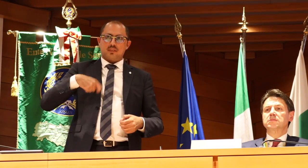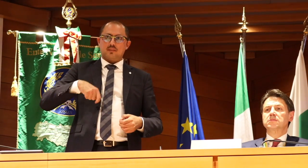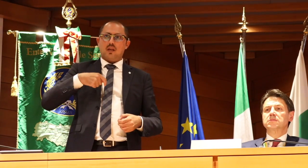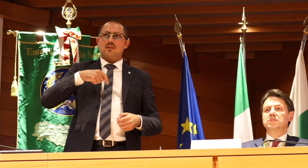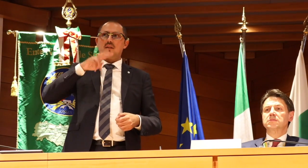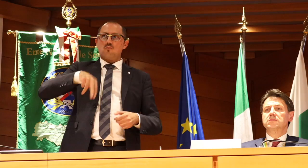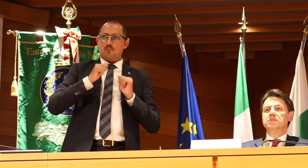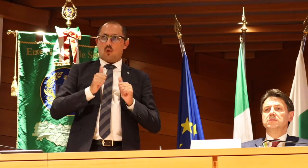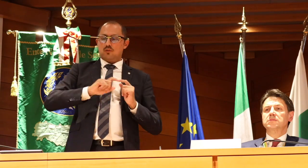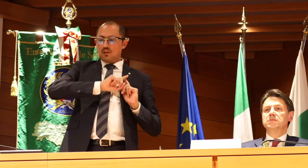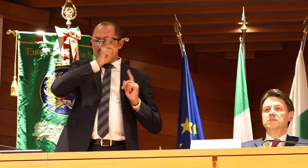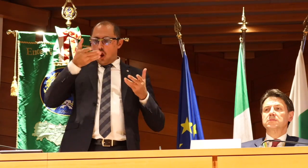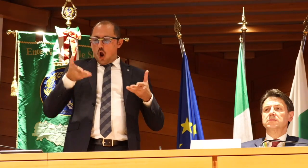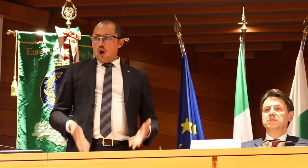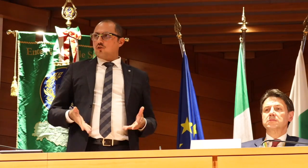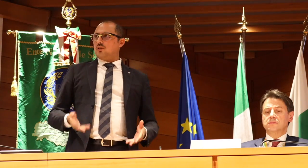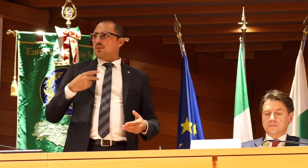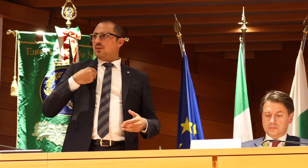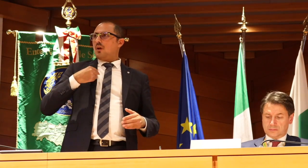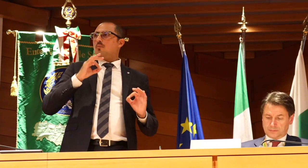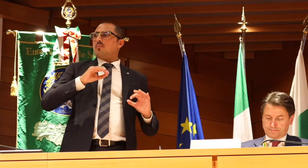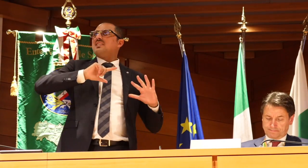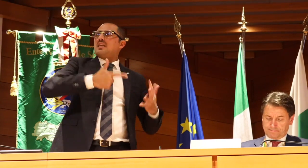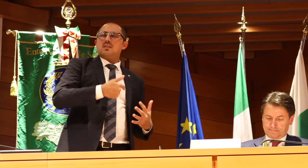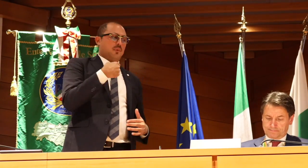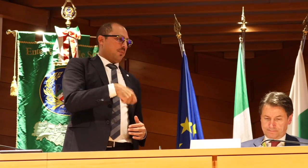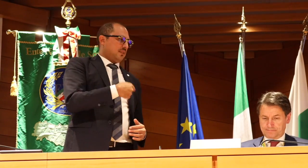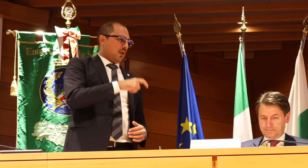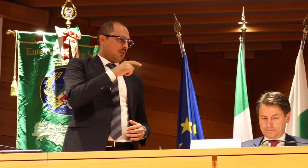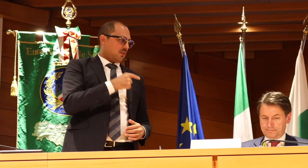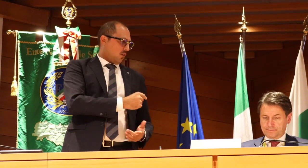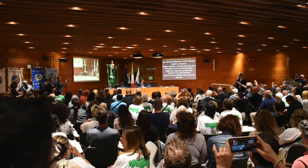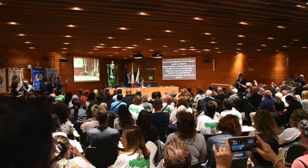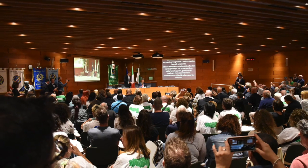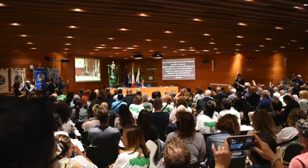da quando sono diventato Presidente dell'Ente Nazionale Sordi nel 2011.